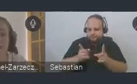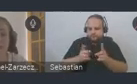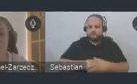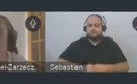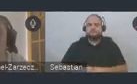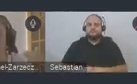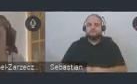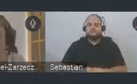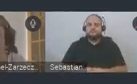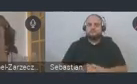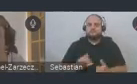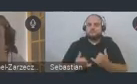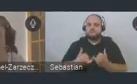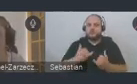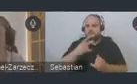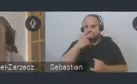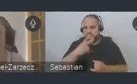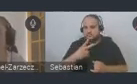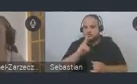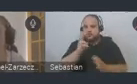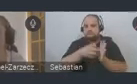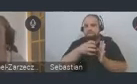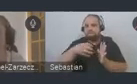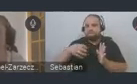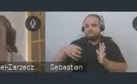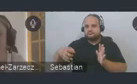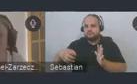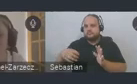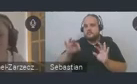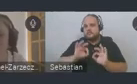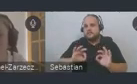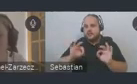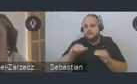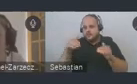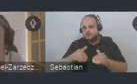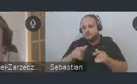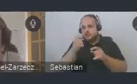Jeżeli widzimy, że ktoś nam się tu rozgaduje, to delikatnie zawsze możemy przerwać,